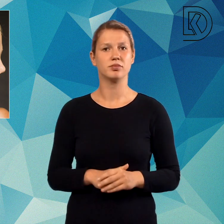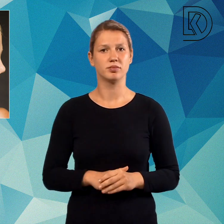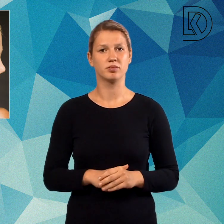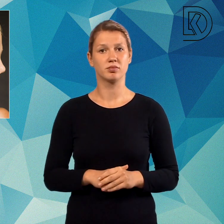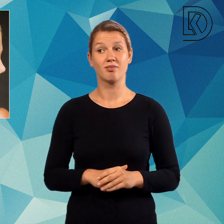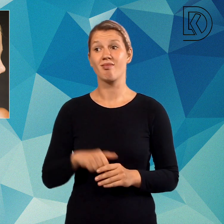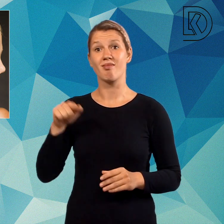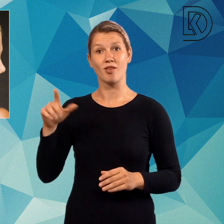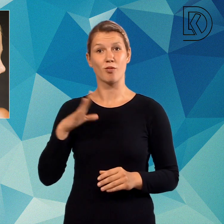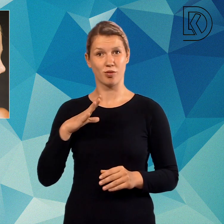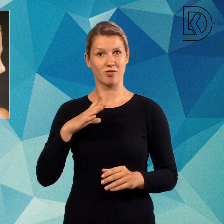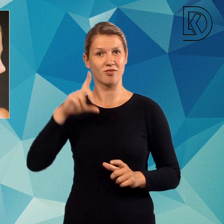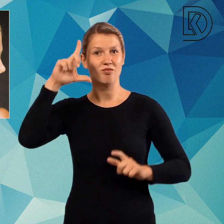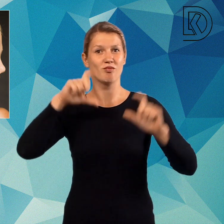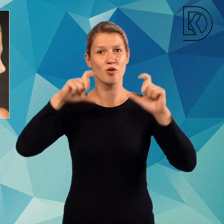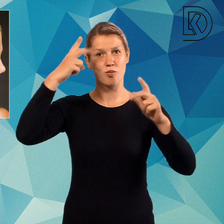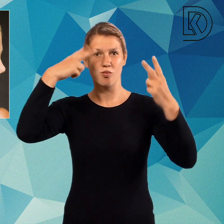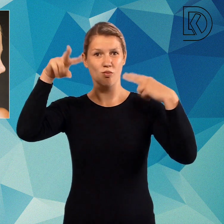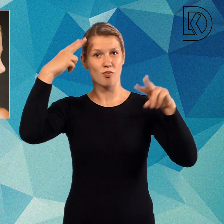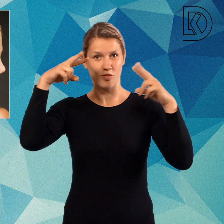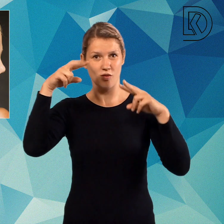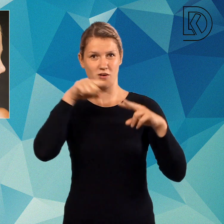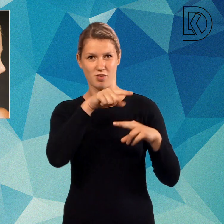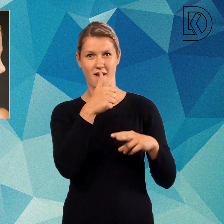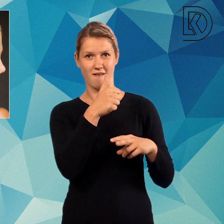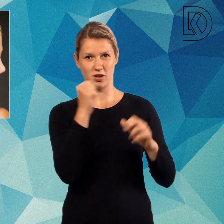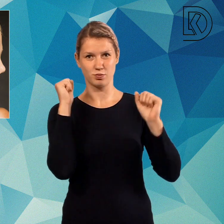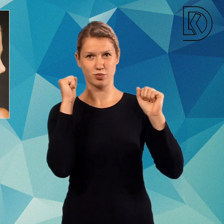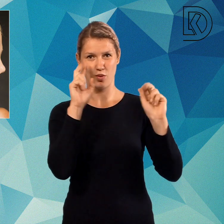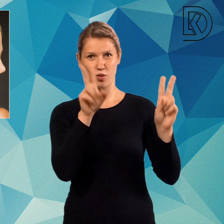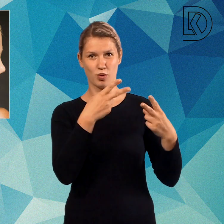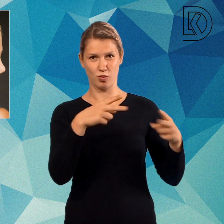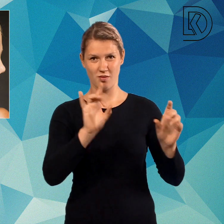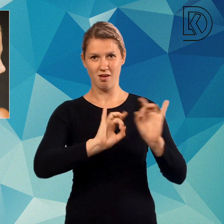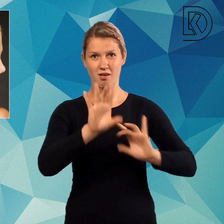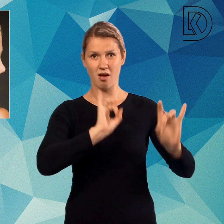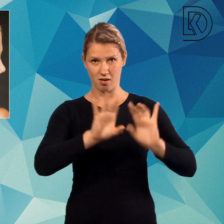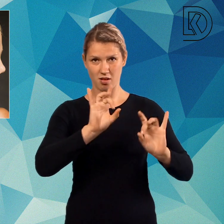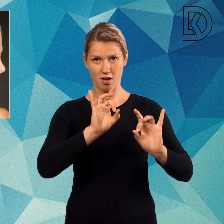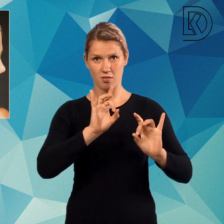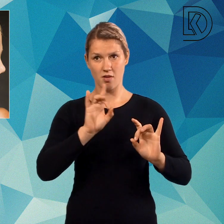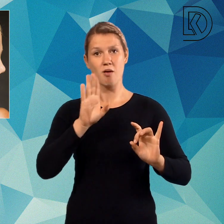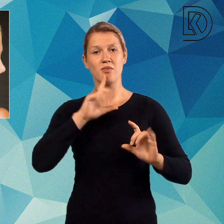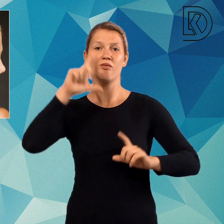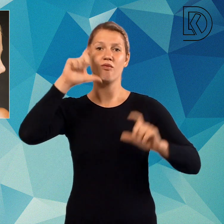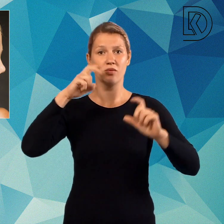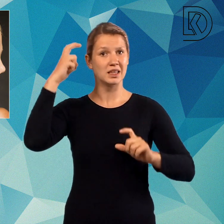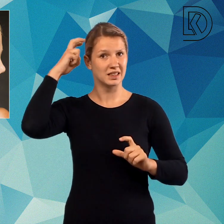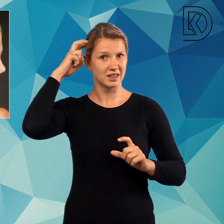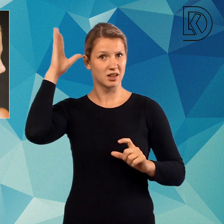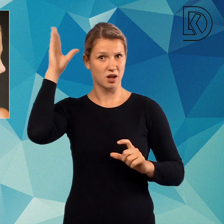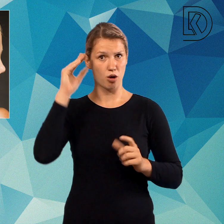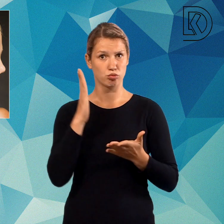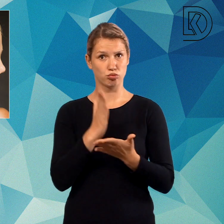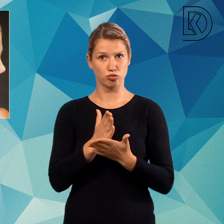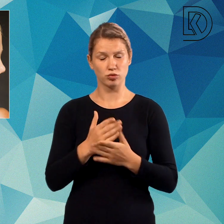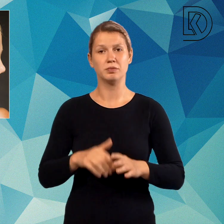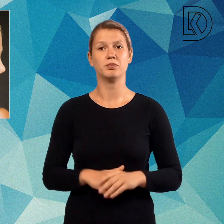Ji, būdama su CI, fotografavosi sporto klubo reklamai,